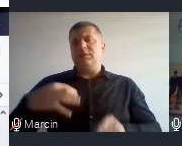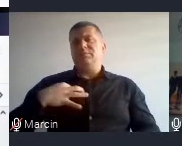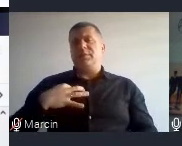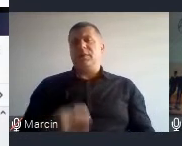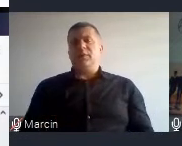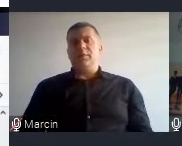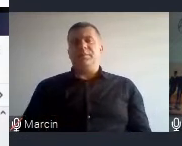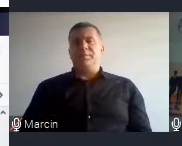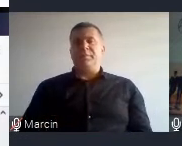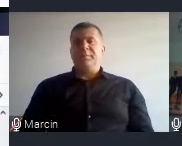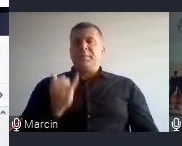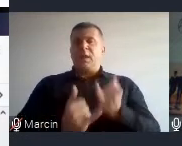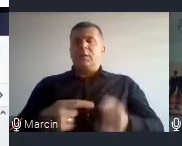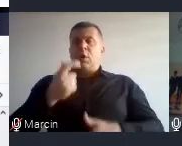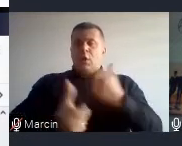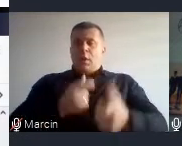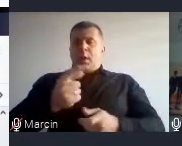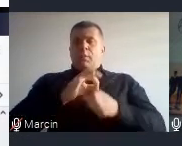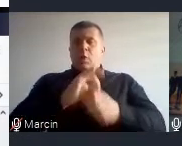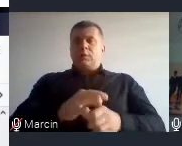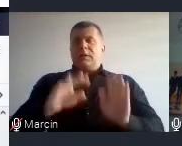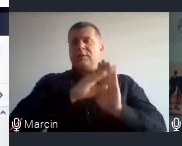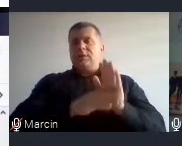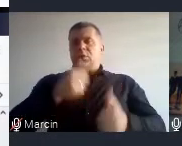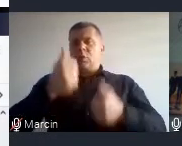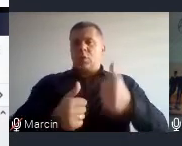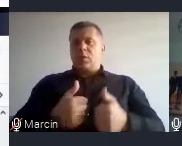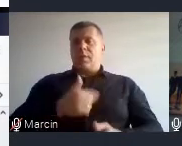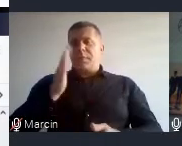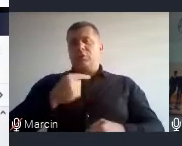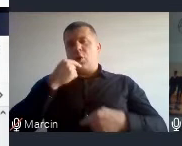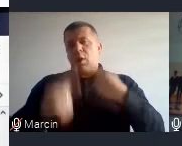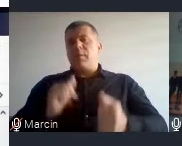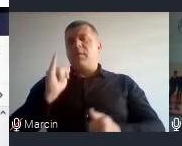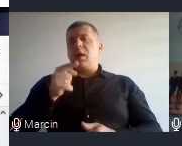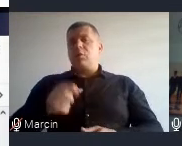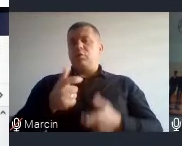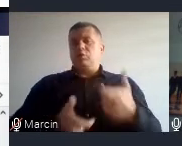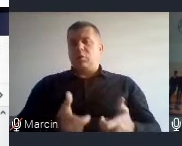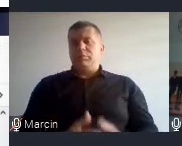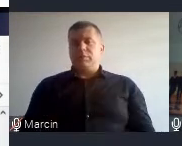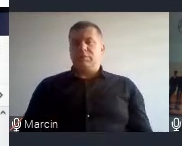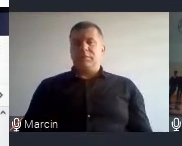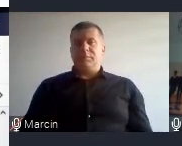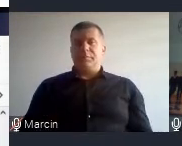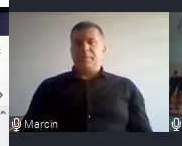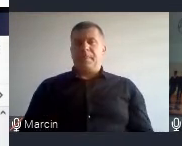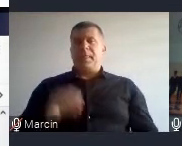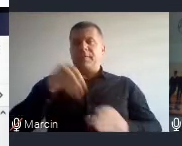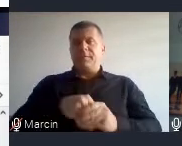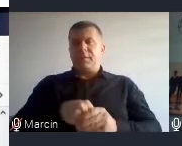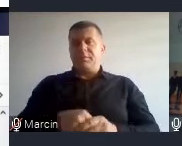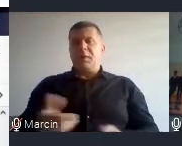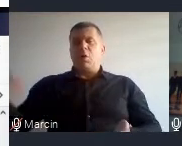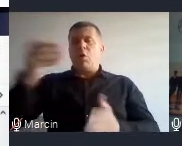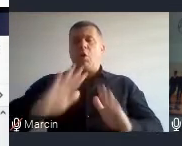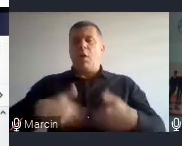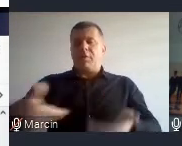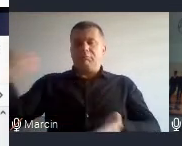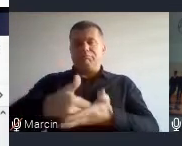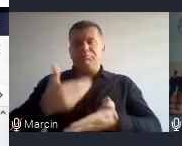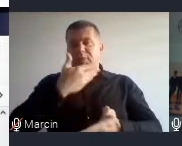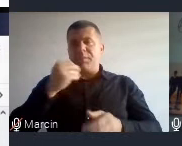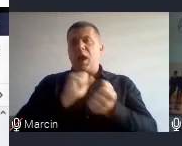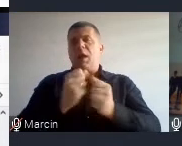Jeśli przeprowadzicie procedurę godnie z zasadą konkurencyjności, ja będę Państwu opowiadał jak to zrobić i w ramach postepowania nie wpłynie żadna oferta, albo wszystkie są nieważne,